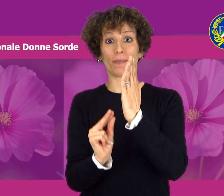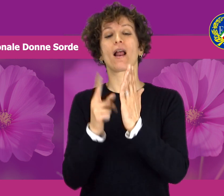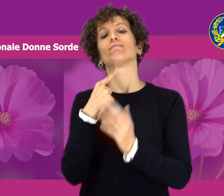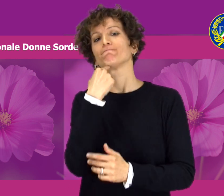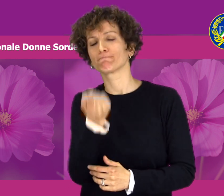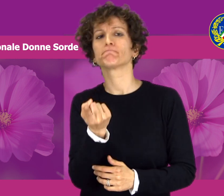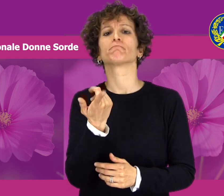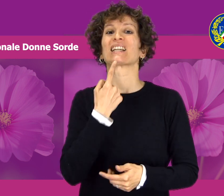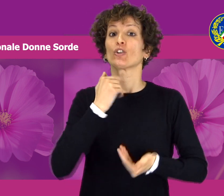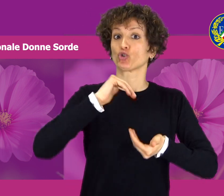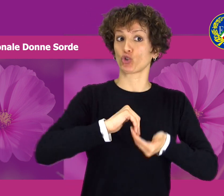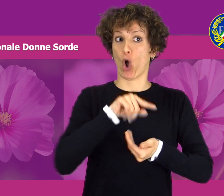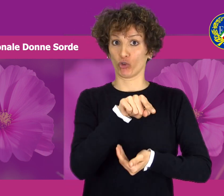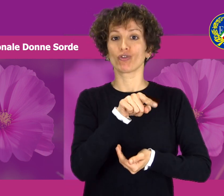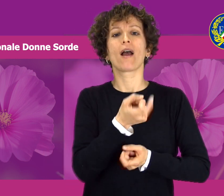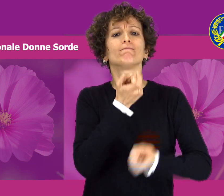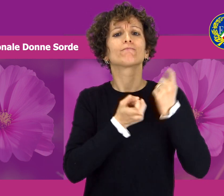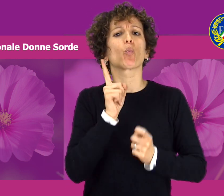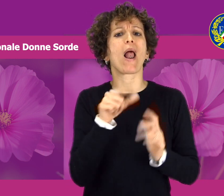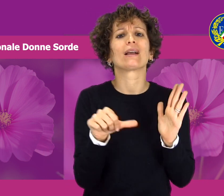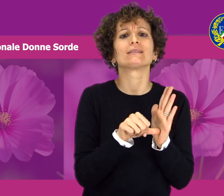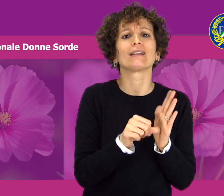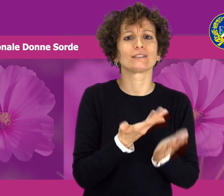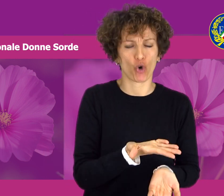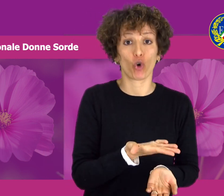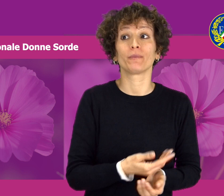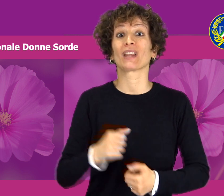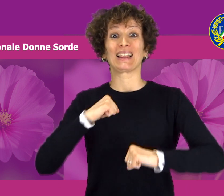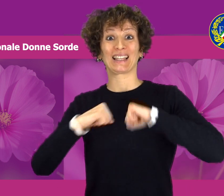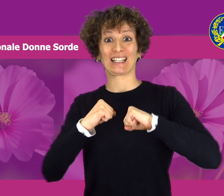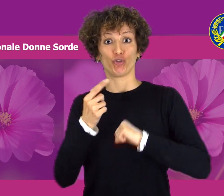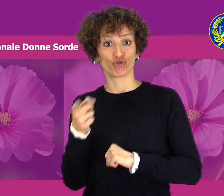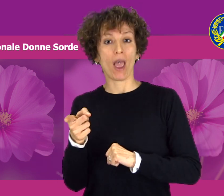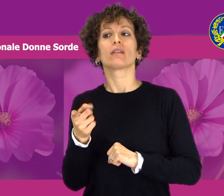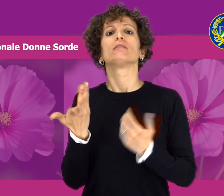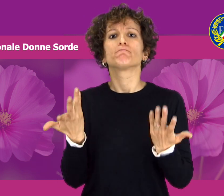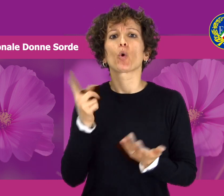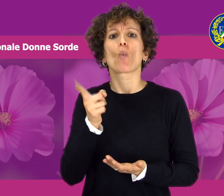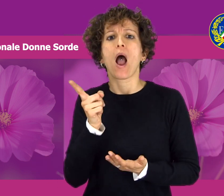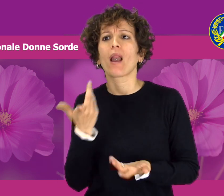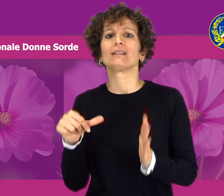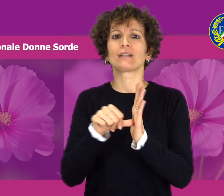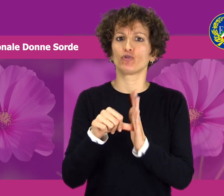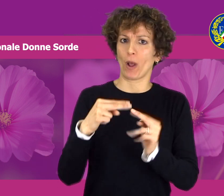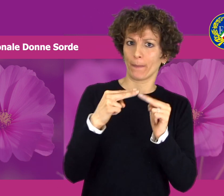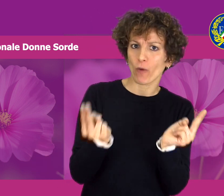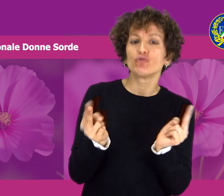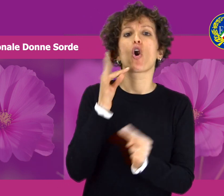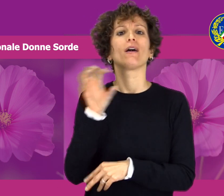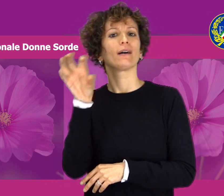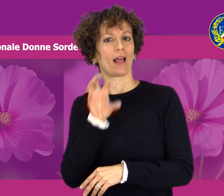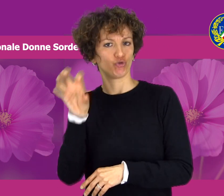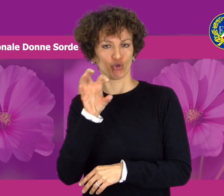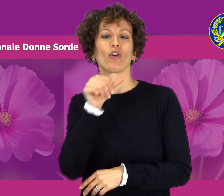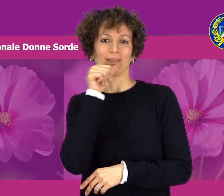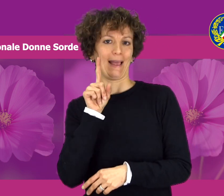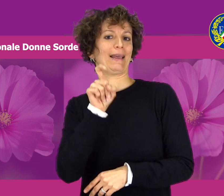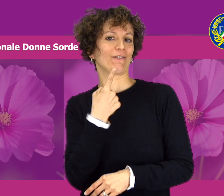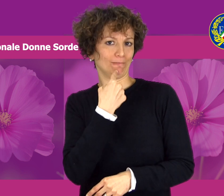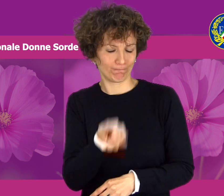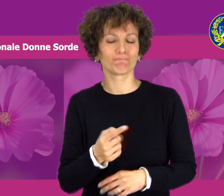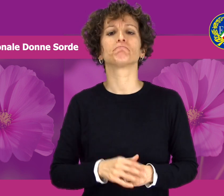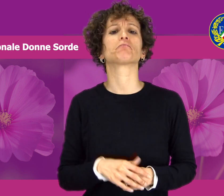chi è socio deve specificare da quale sezione proviene, chi è dirigente deve specificare la provenienza da quale sezione provinciale o regionale